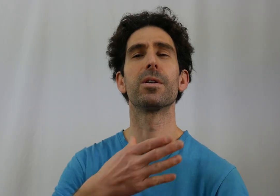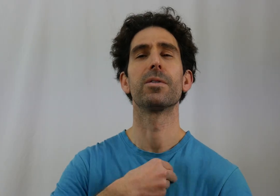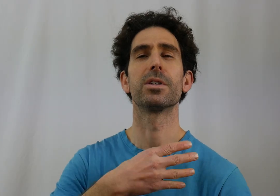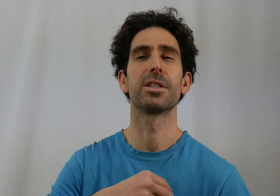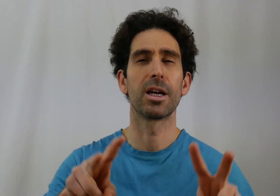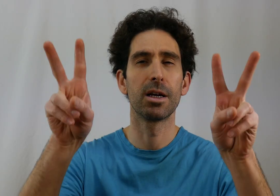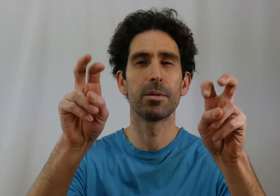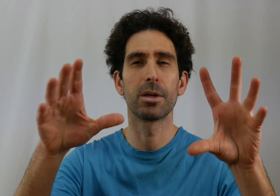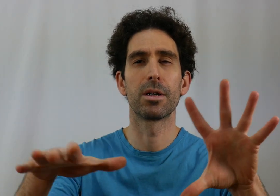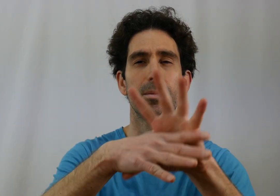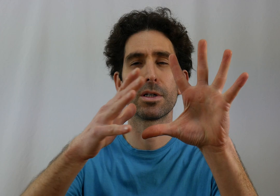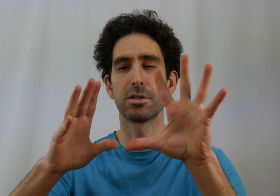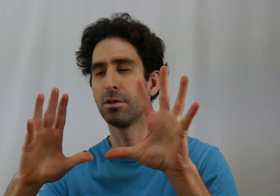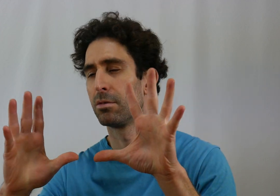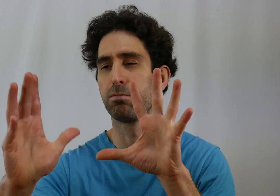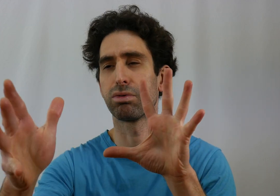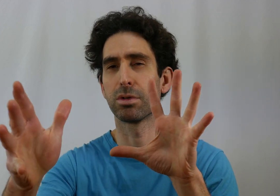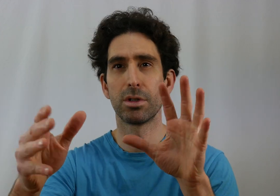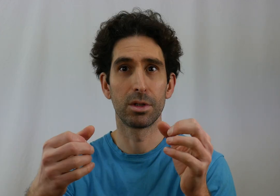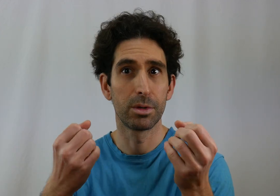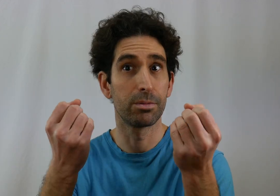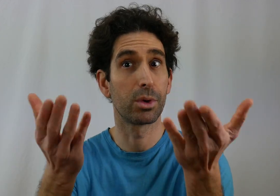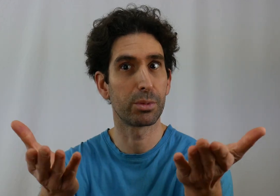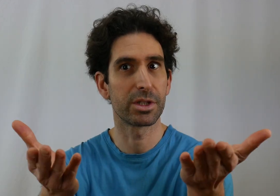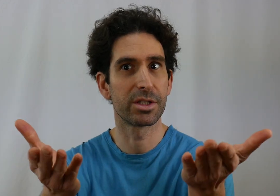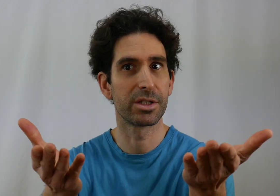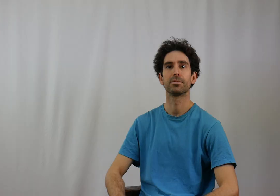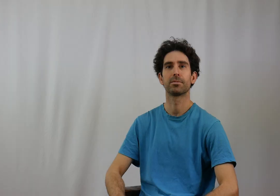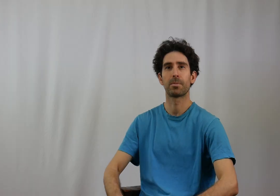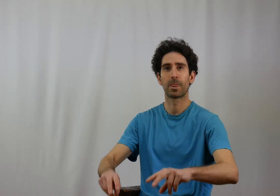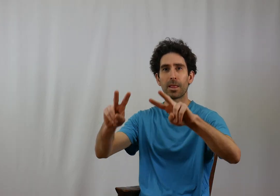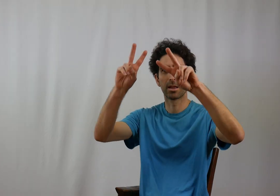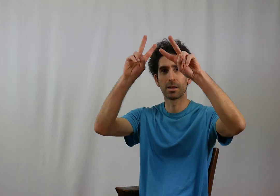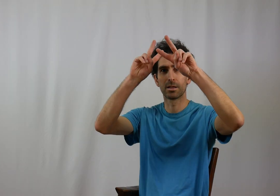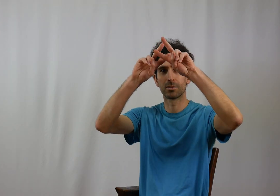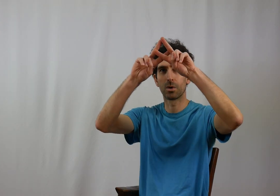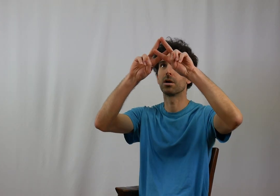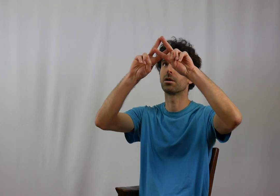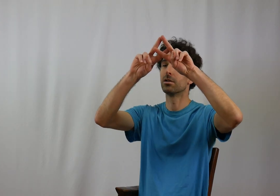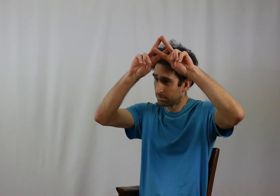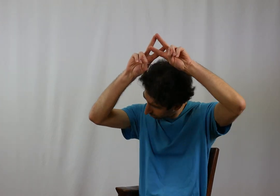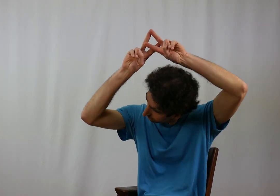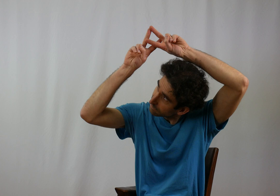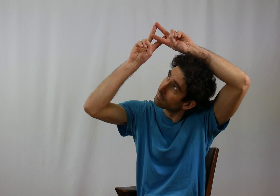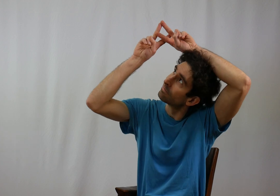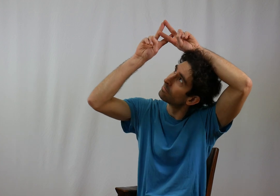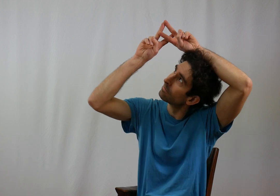Voici ma proposition d'expression imagée en LSF. *Étoile, naître dessous*